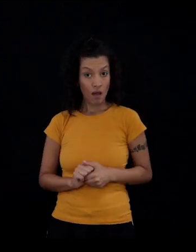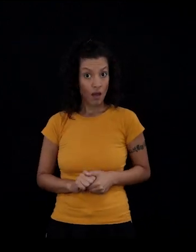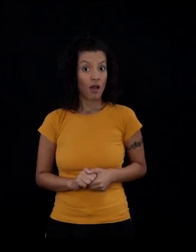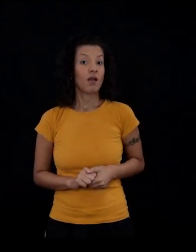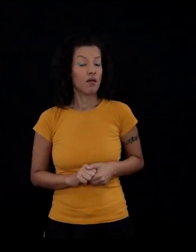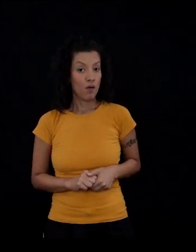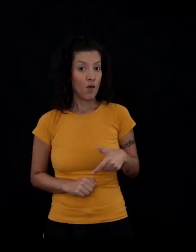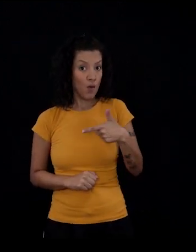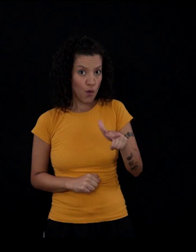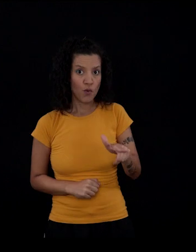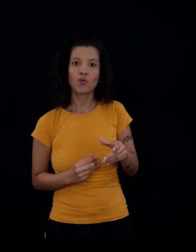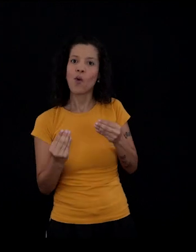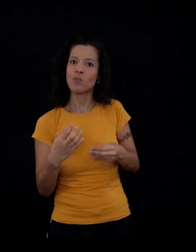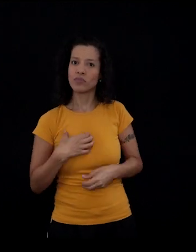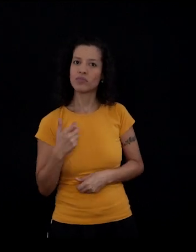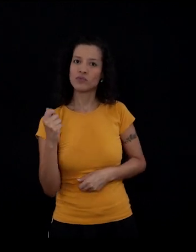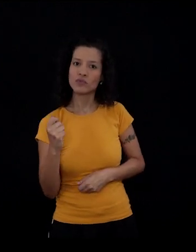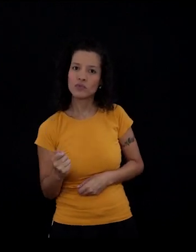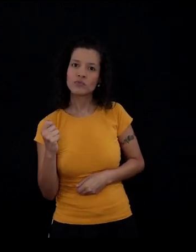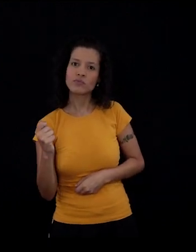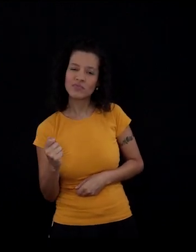O curimbó, né? Daí o chocalho vai junto.